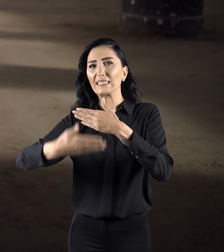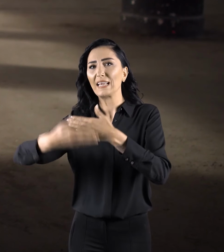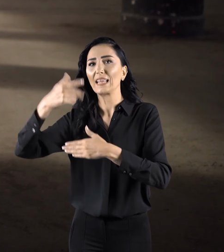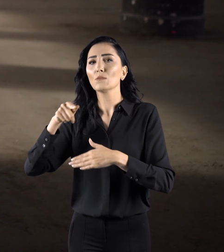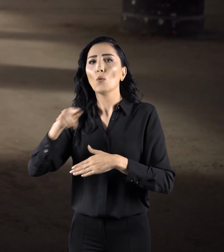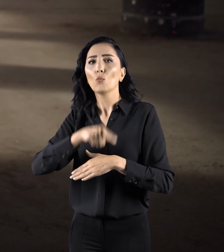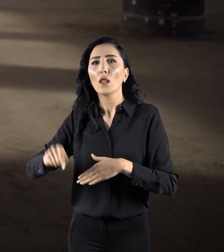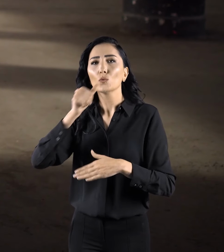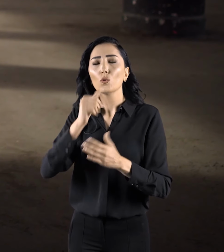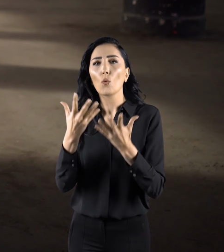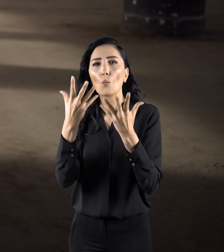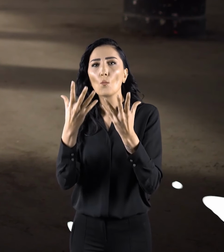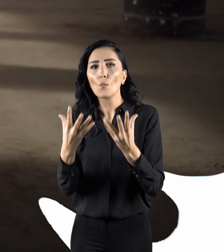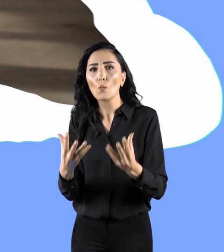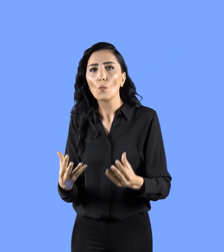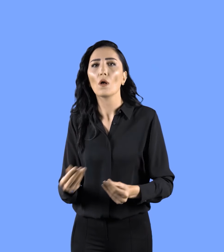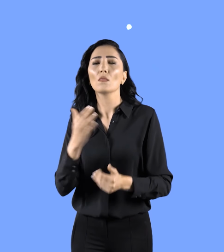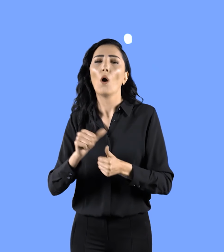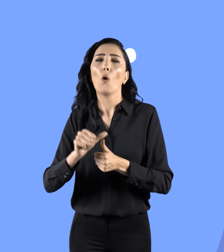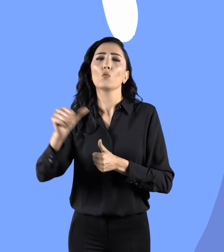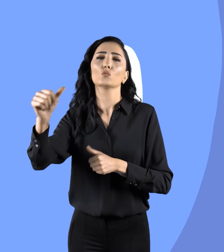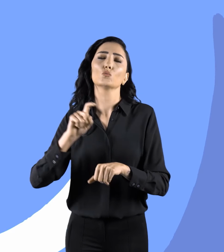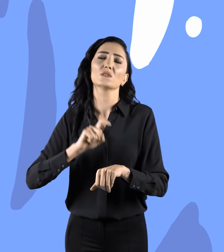buralarda suyun çekilmesi daha uzun zaman alacaktır.